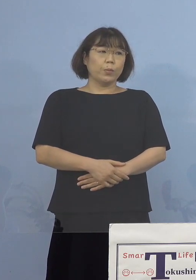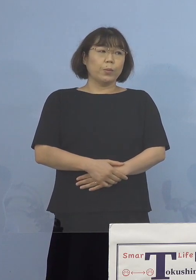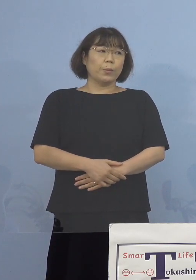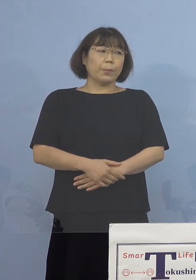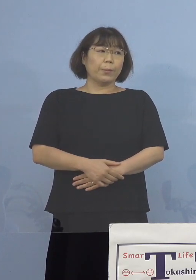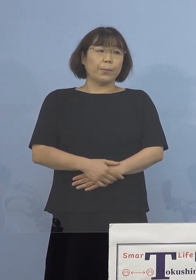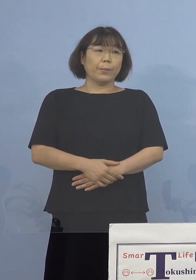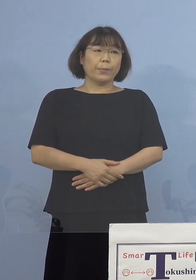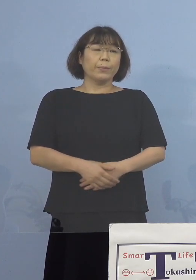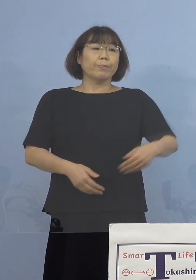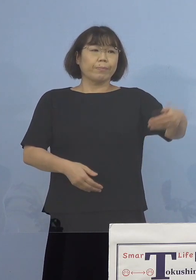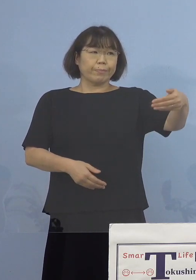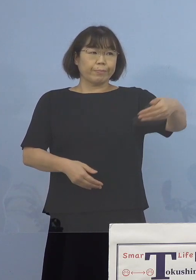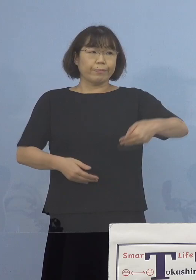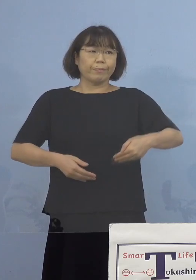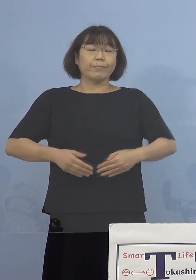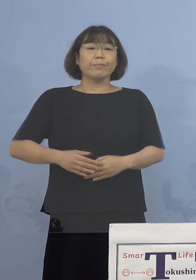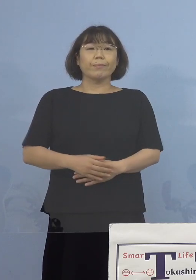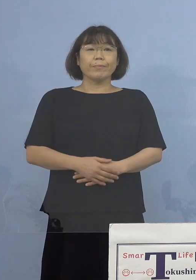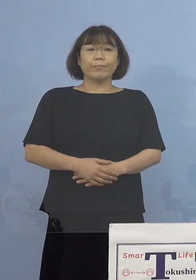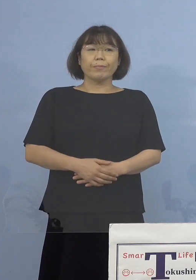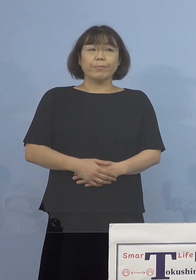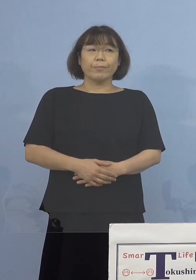（徳島新聞社） すみません、徳島新聞です